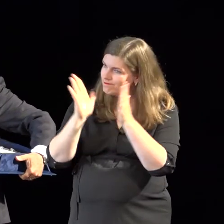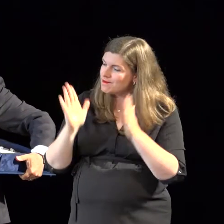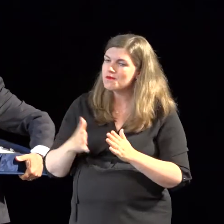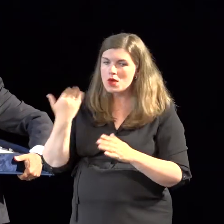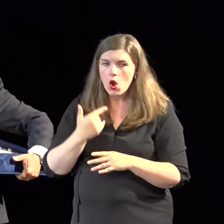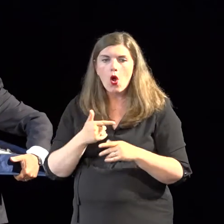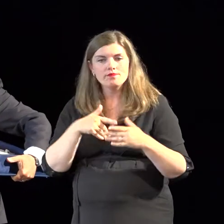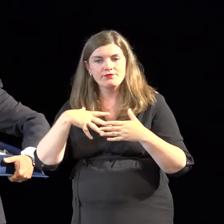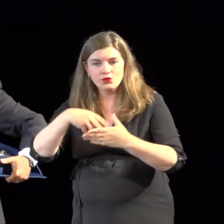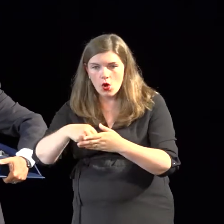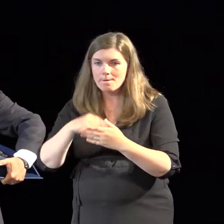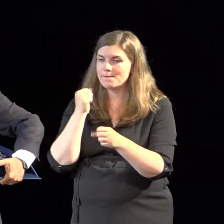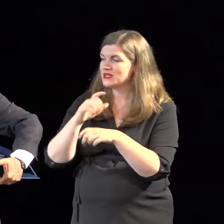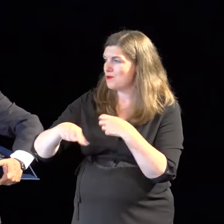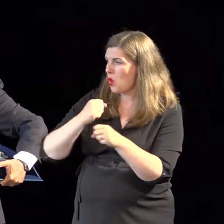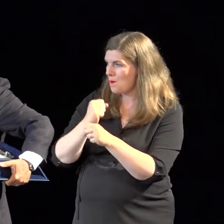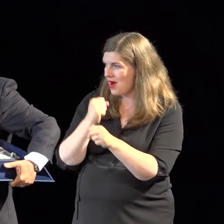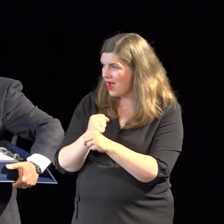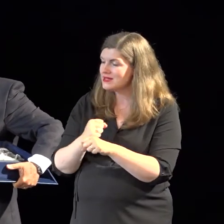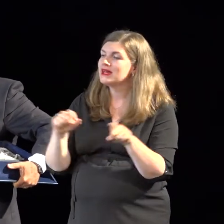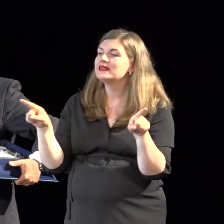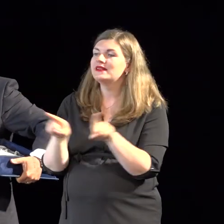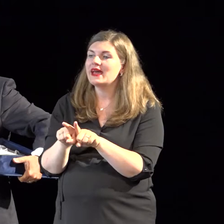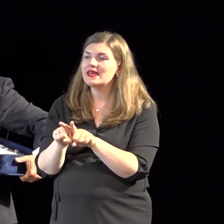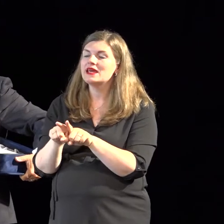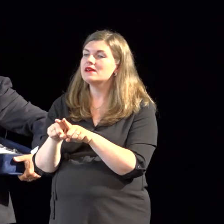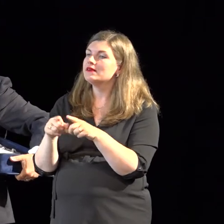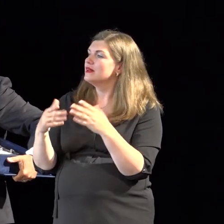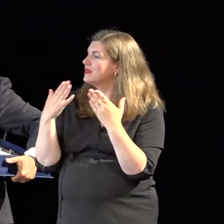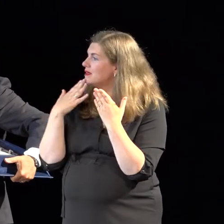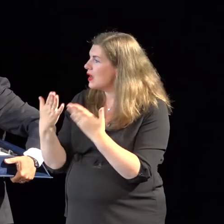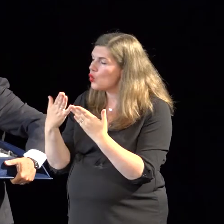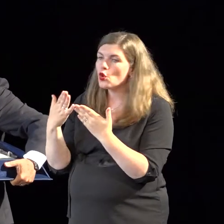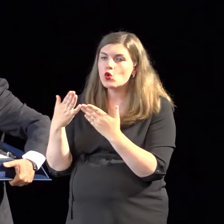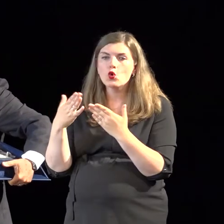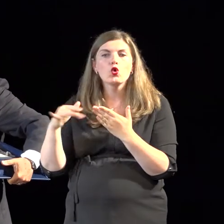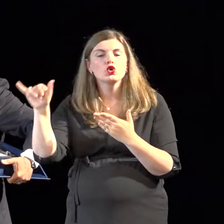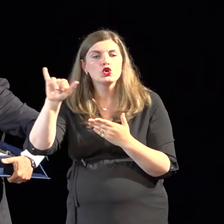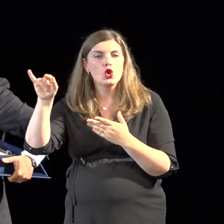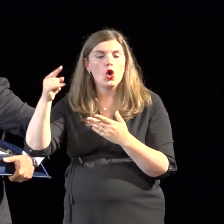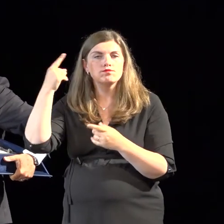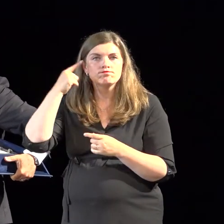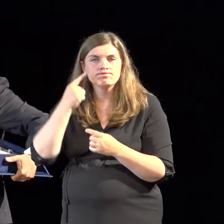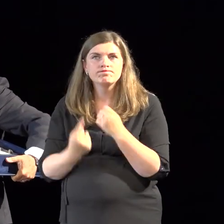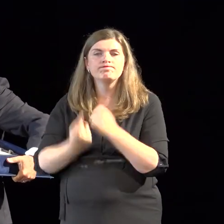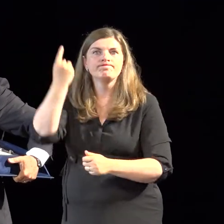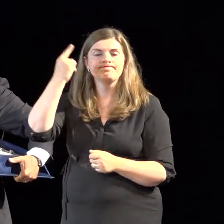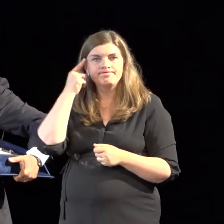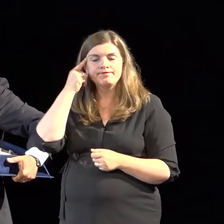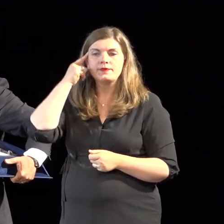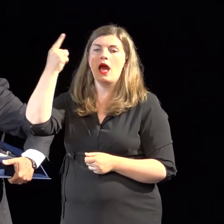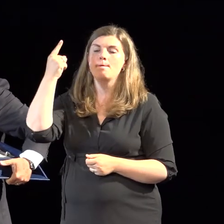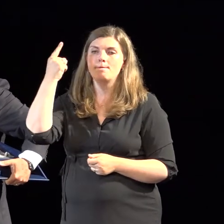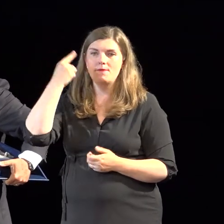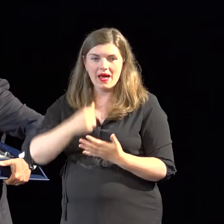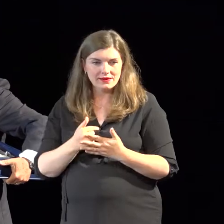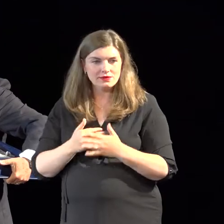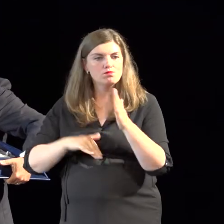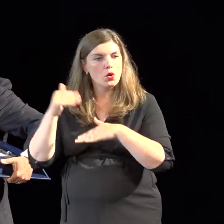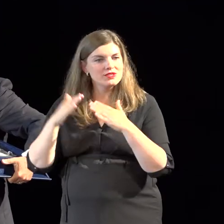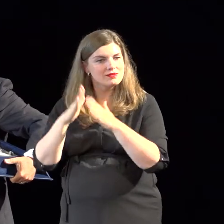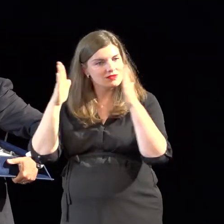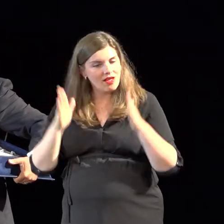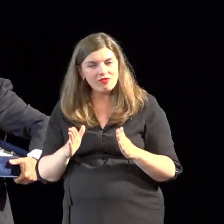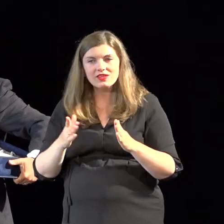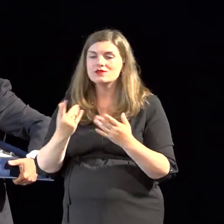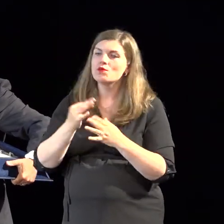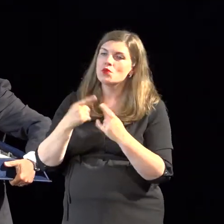A samozřejmě také těm, které to napadlo. Vybudovat nám zařízení pro odlehčovací službu.